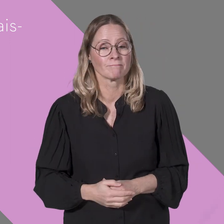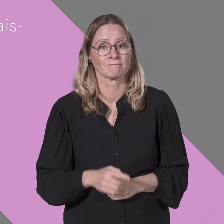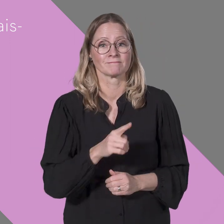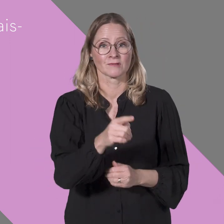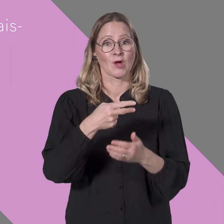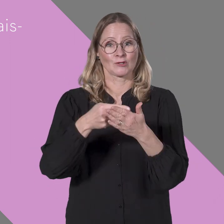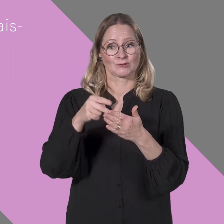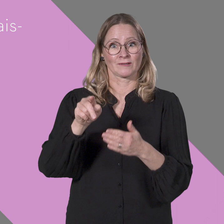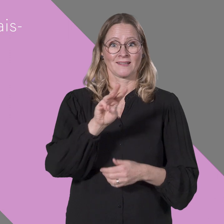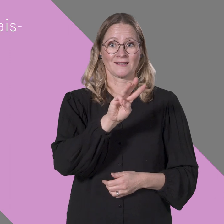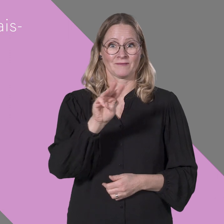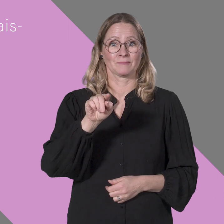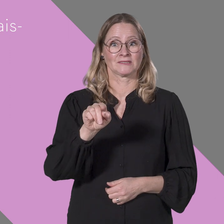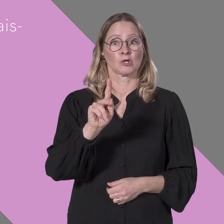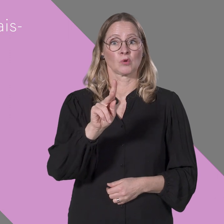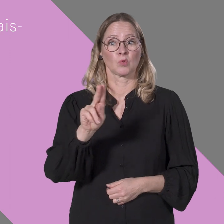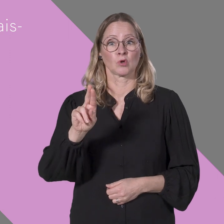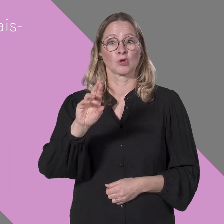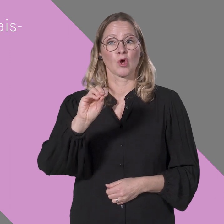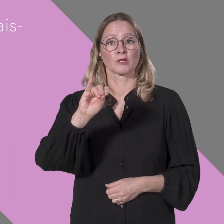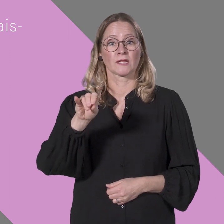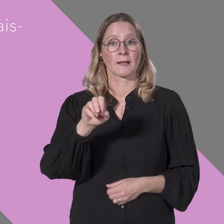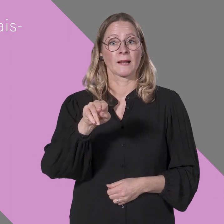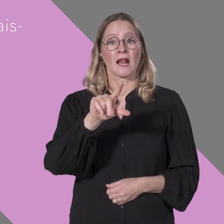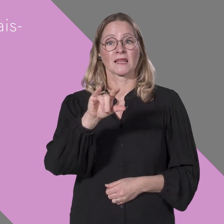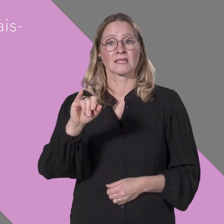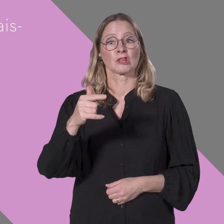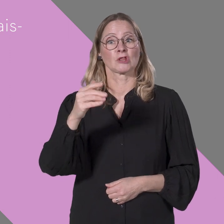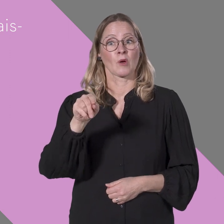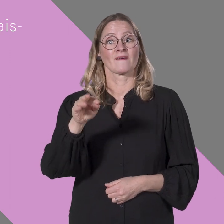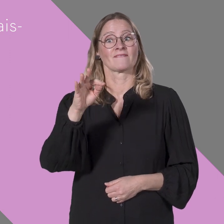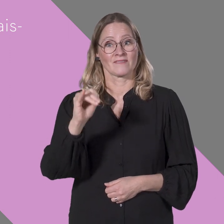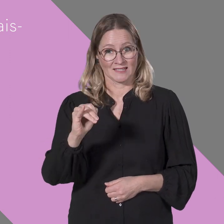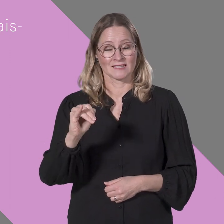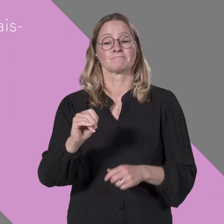Klikkaa siis itsesi osoitteeseen www.kuurojenliitto.fi, -